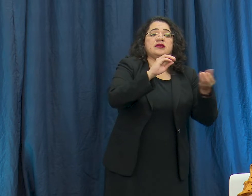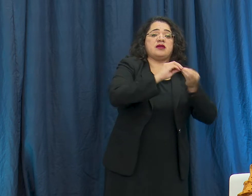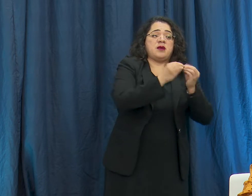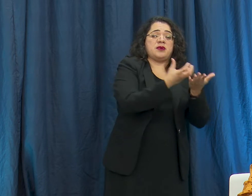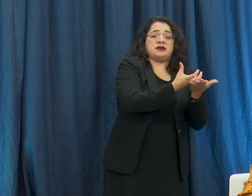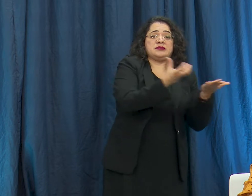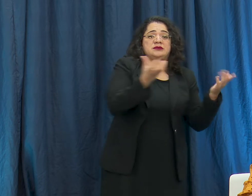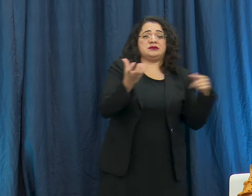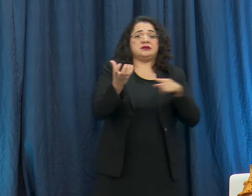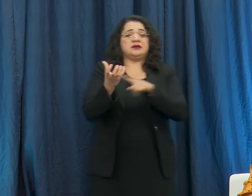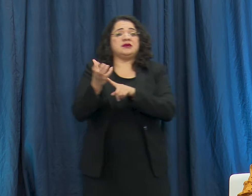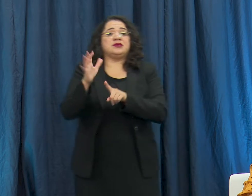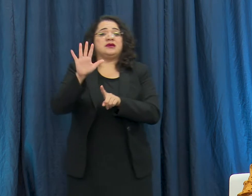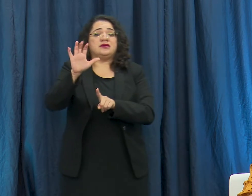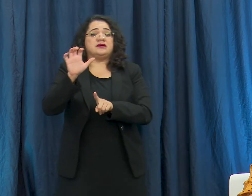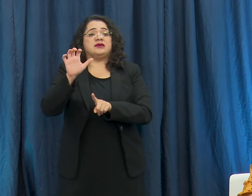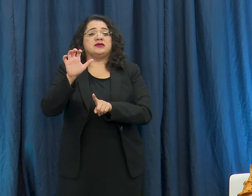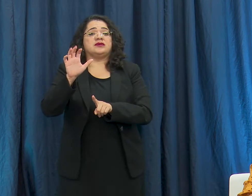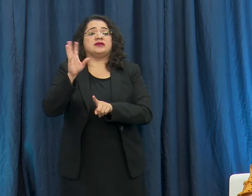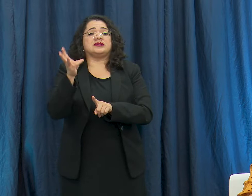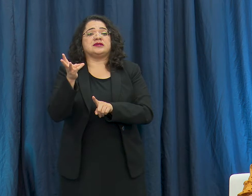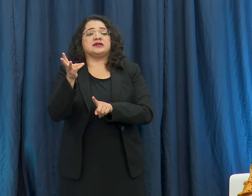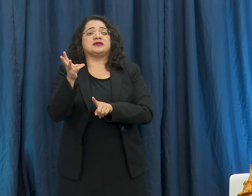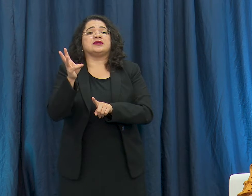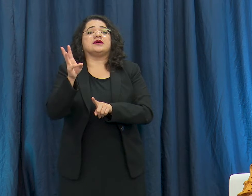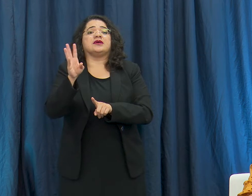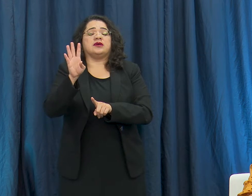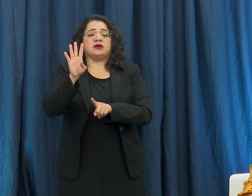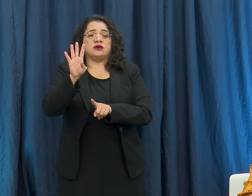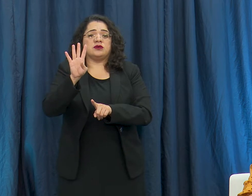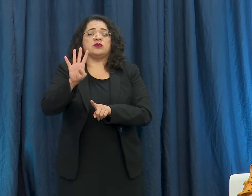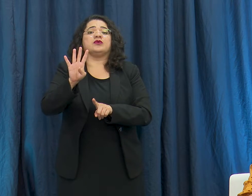sink okay Sein recupera dou y lamentablemente part Renta personas que